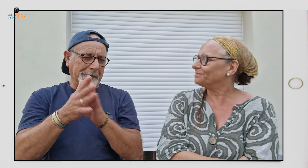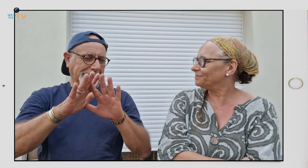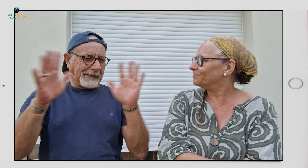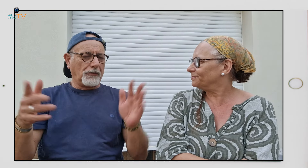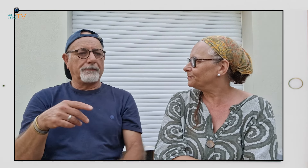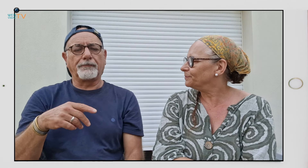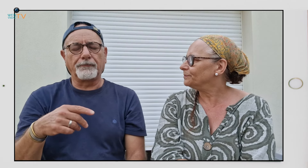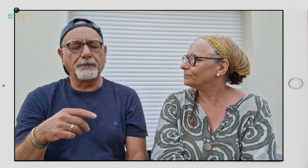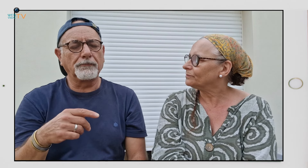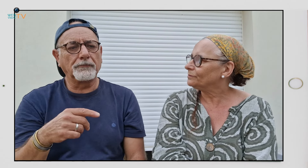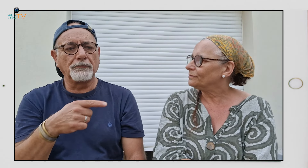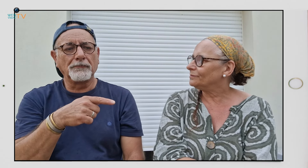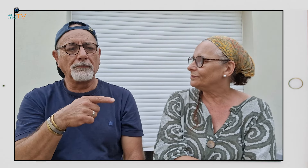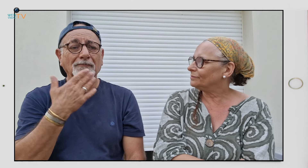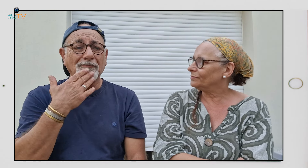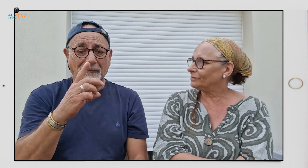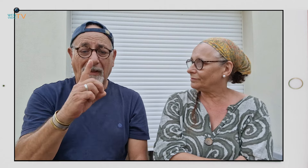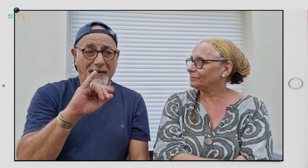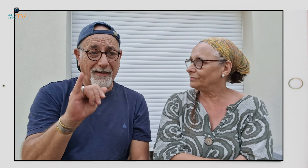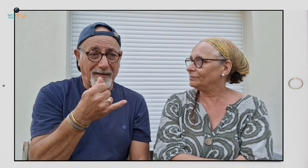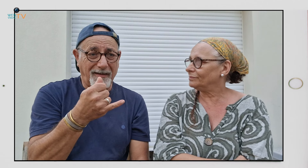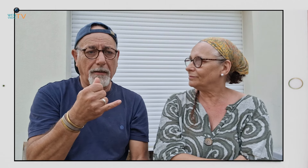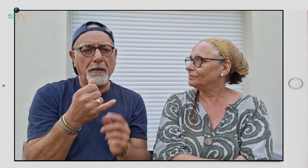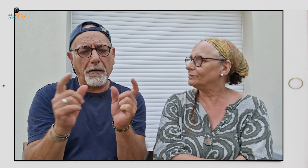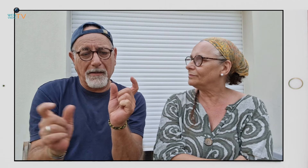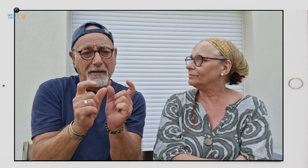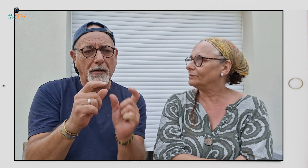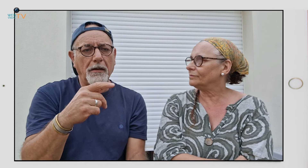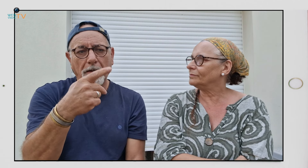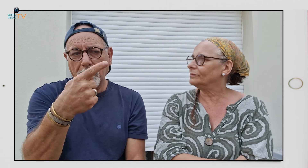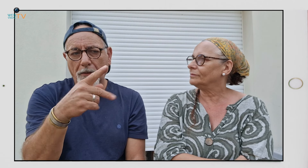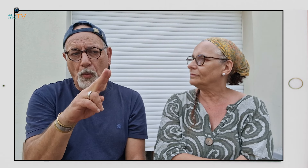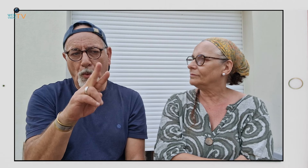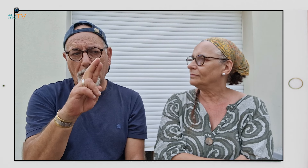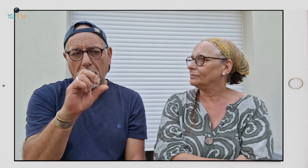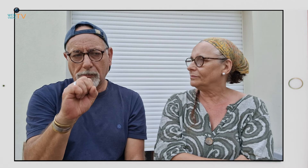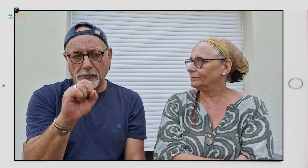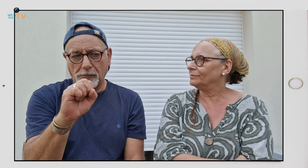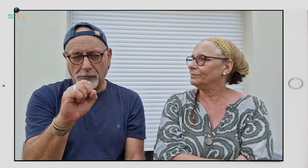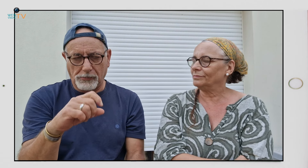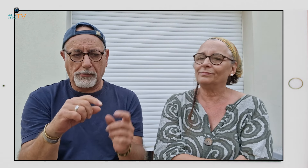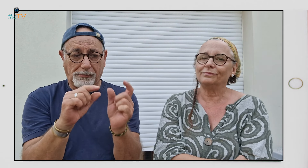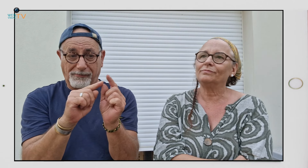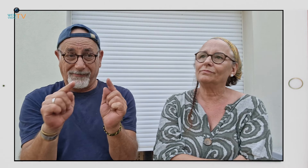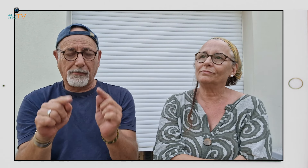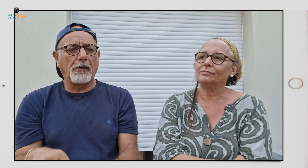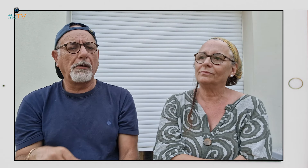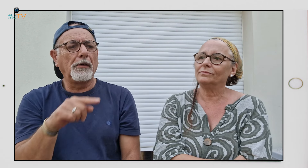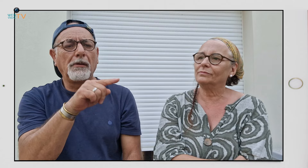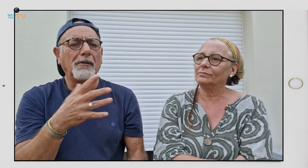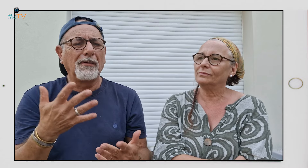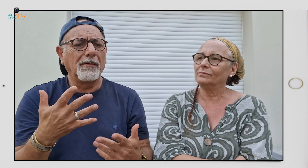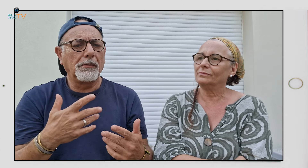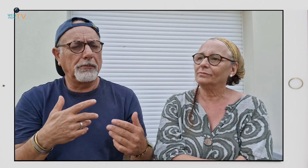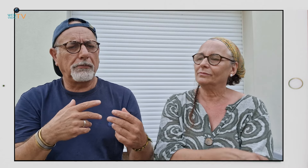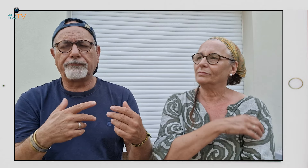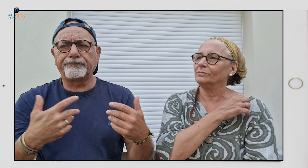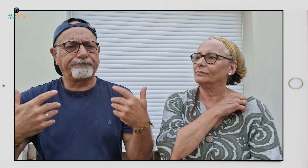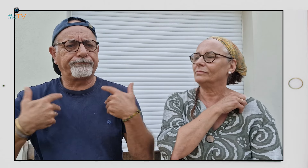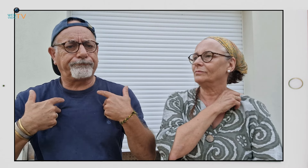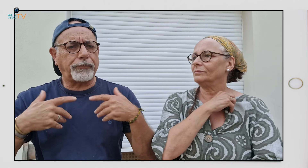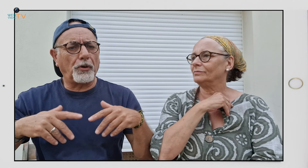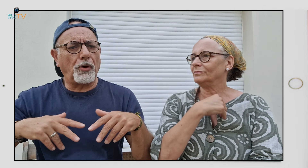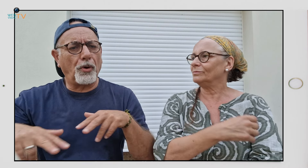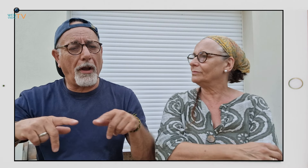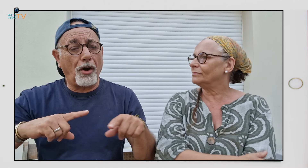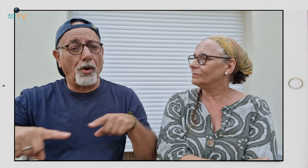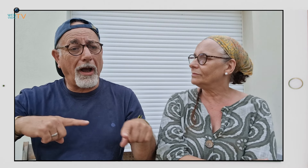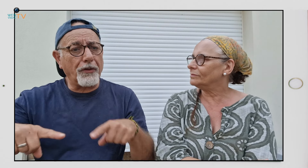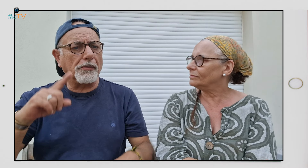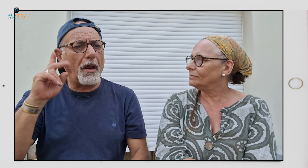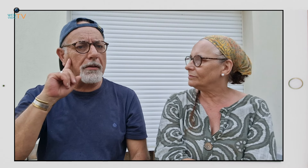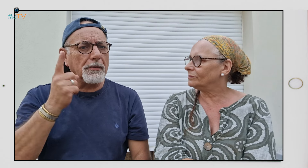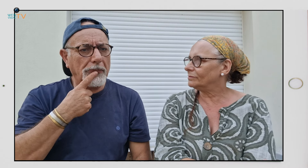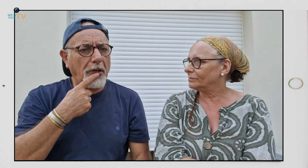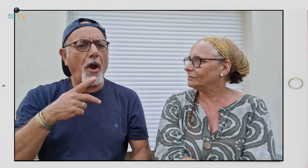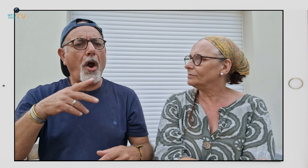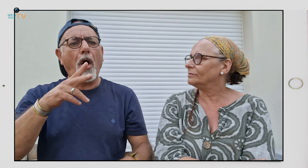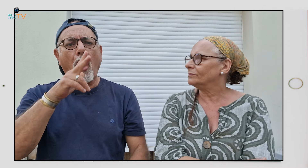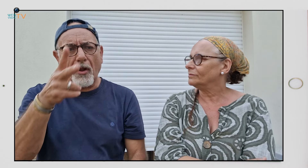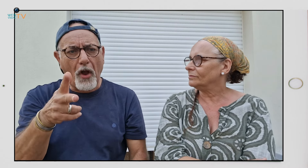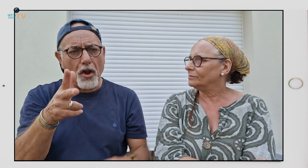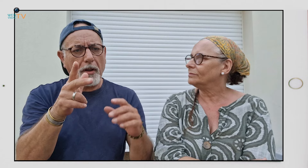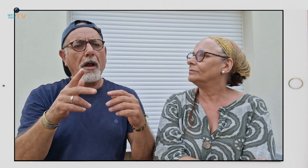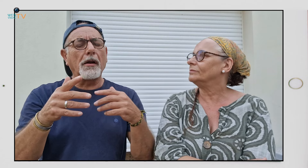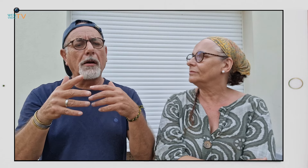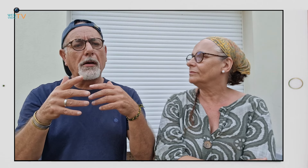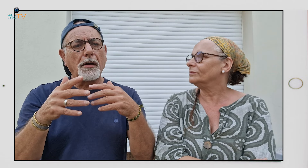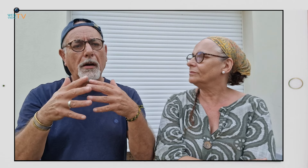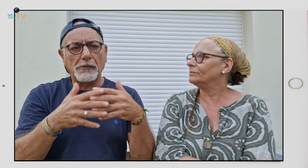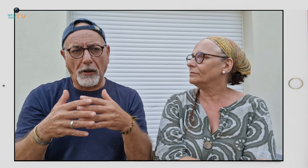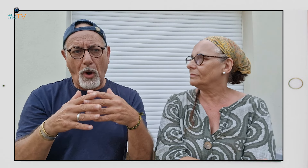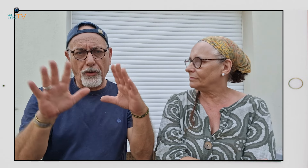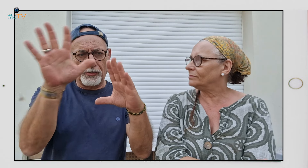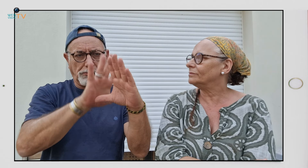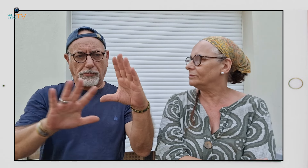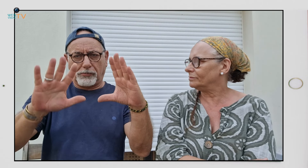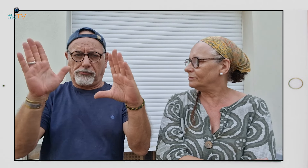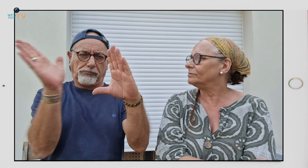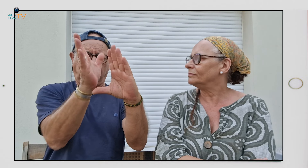Os lo voy a aclarar. Él se llama DJ Kurs, y es el responsable de la dirección del Deaf West Theater.